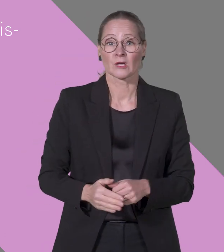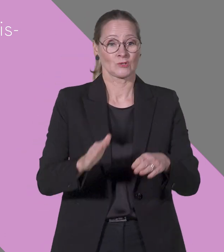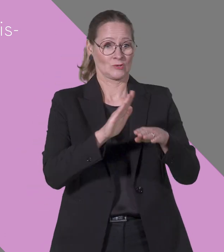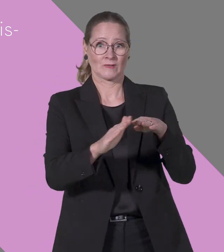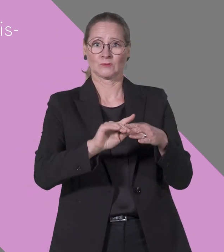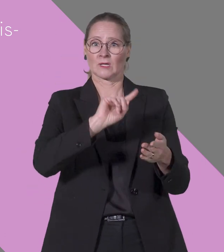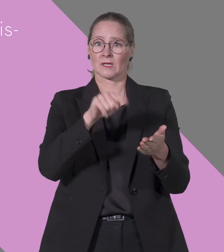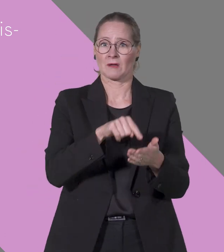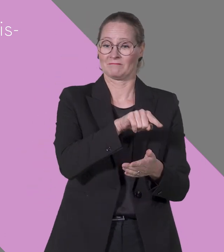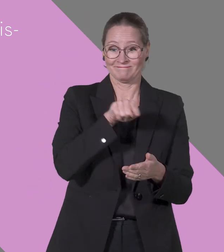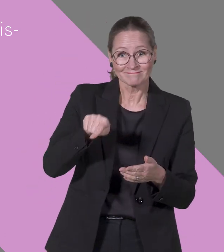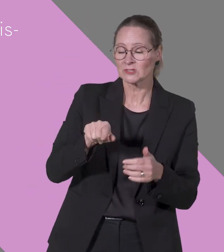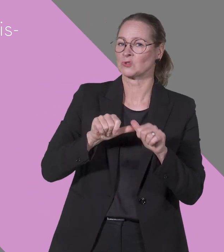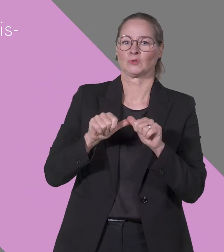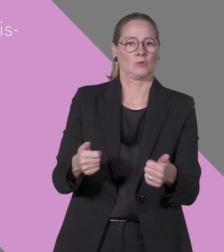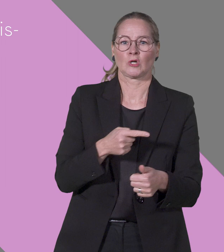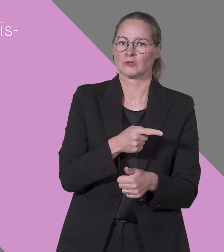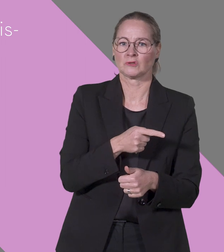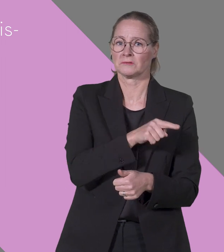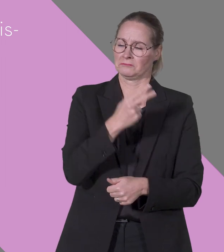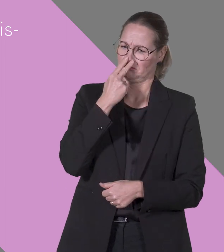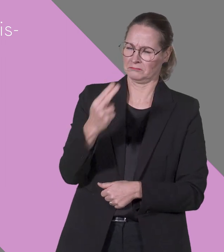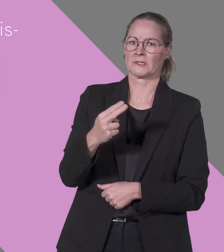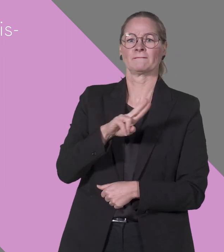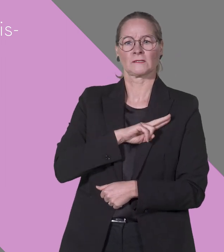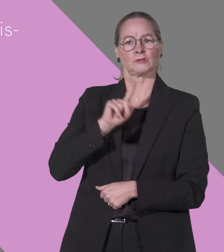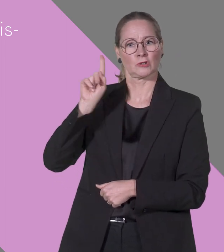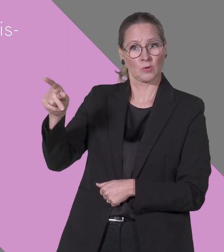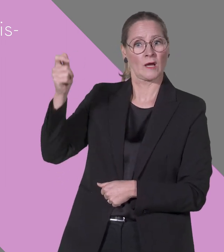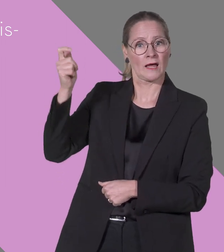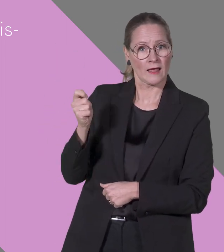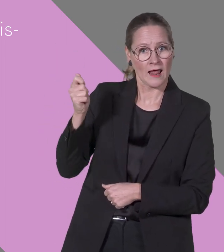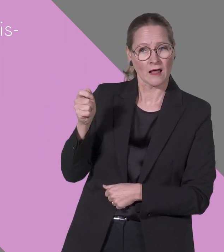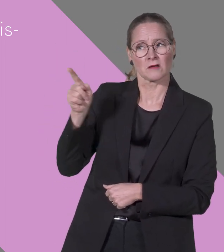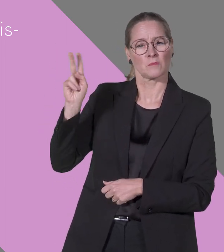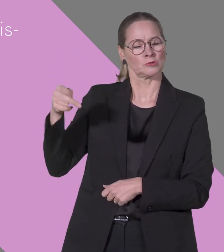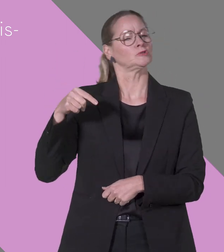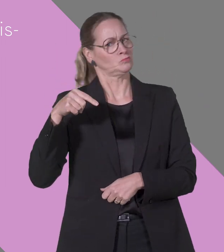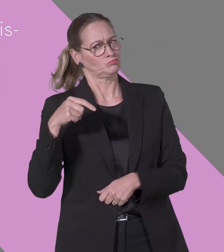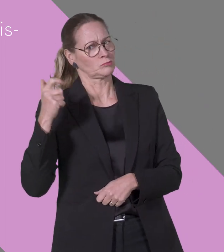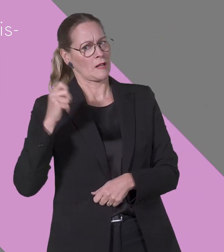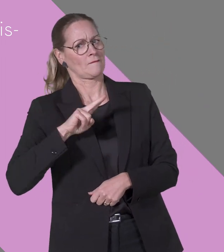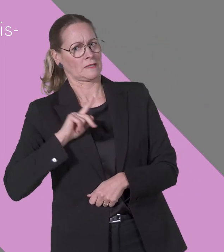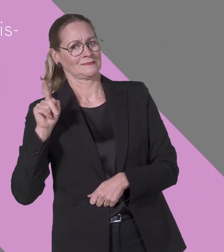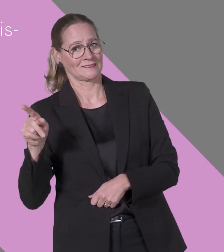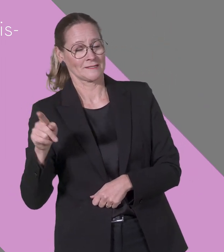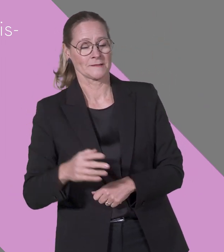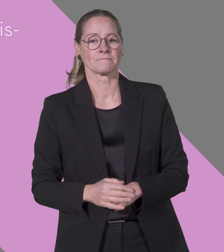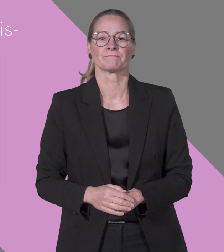Jyväskylän kaupunki ei ole tähän suostunut, vaan katsoo vastuun kuuluvan Kelalle, - joka on myös tukenut kyseistä näkemystä.